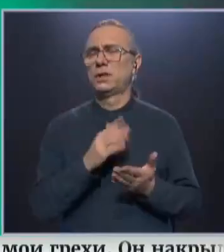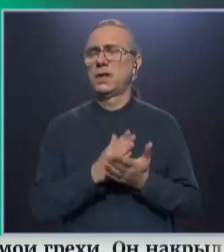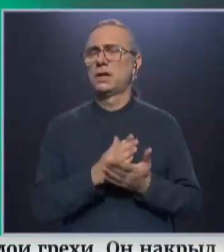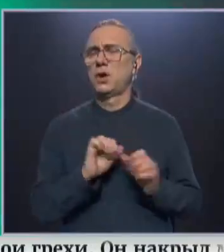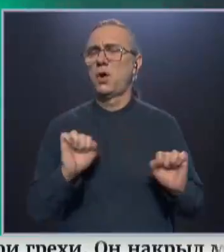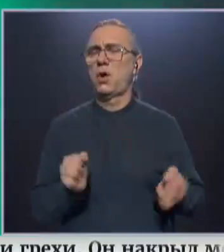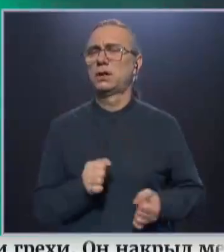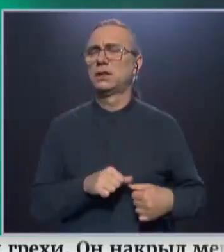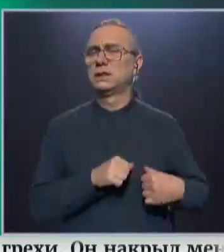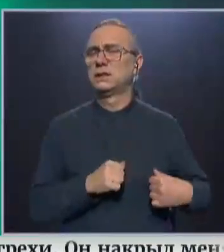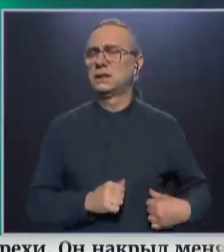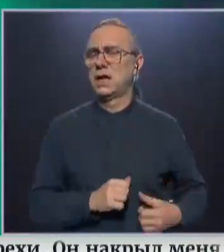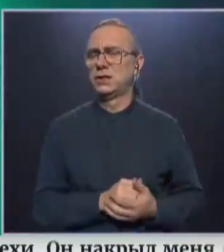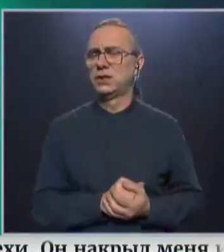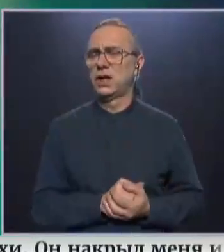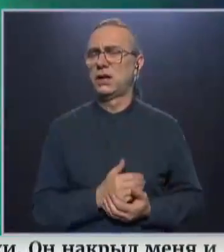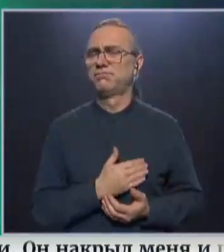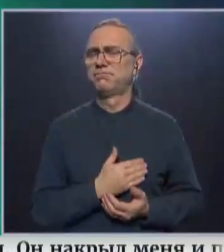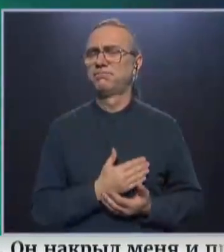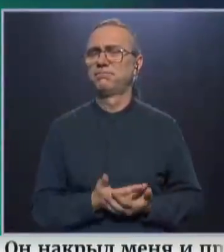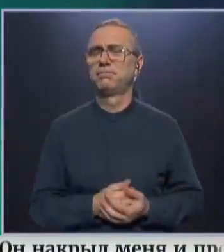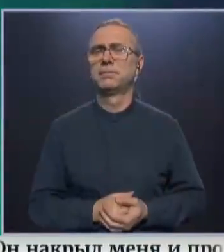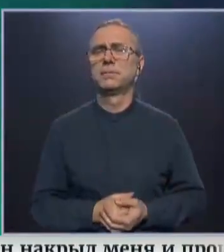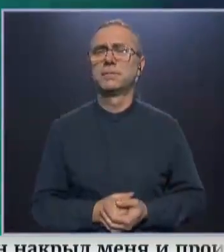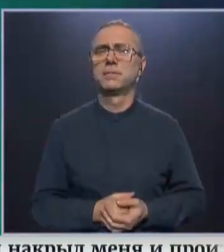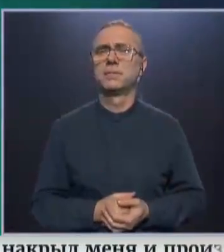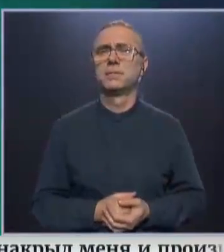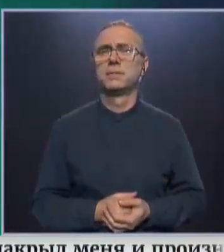Господом не допускается надо жалеть надо найти